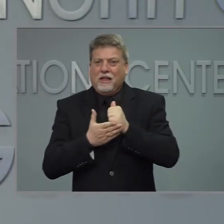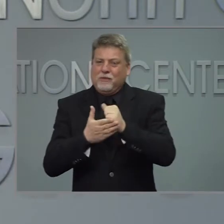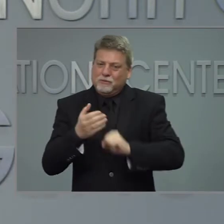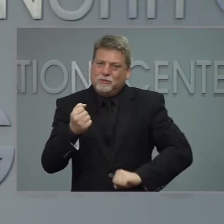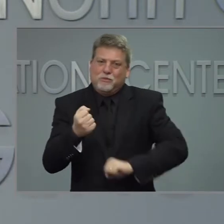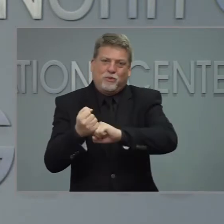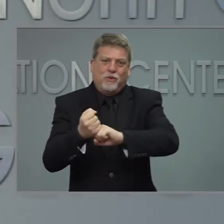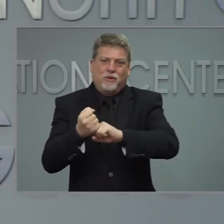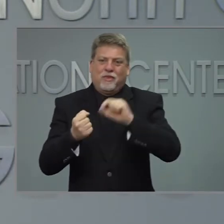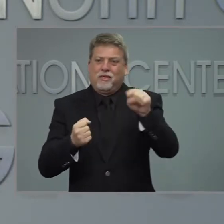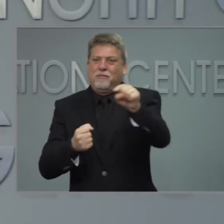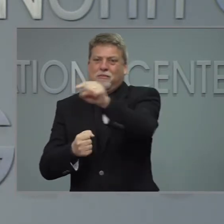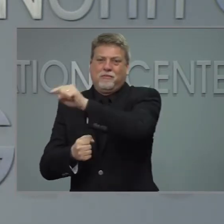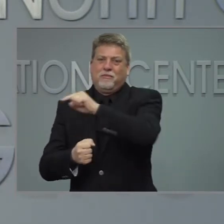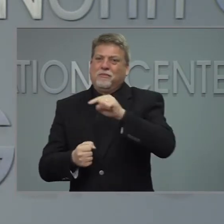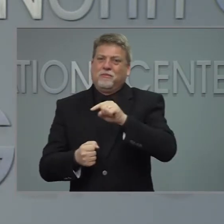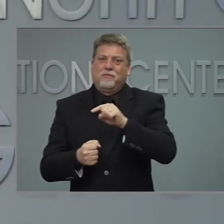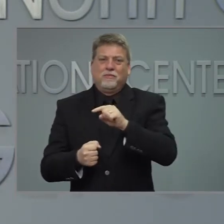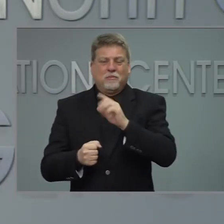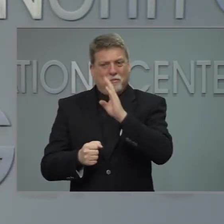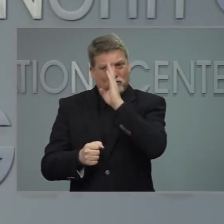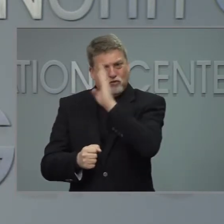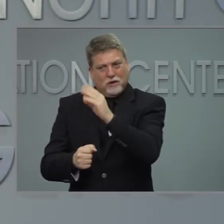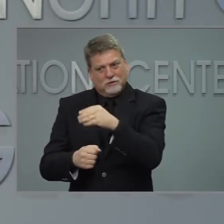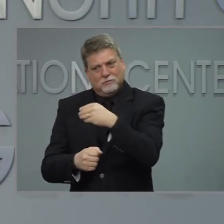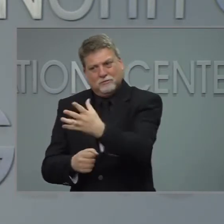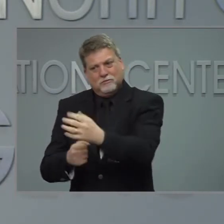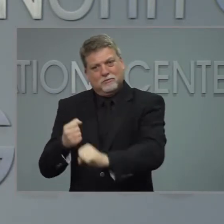a estos segmentos directamente, porque esto.